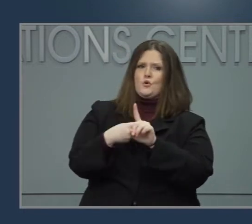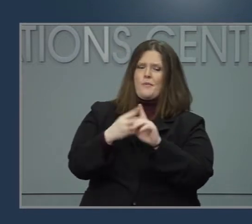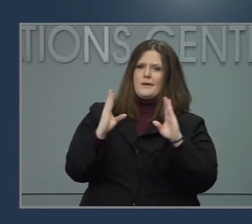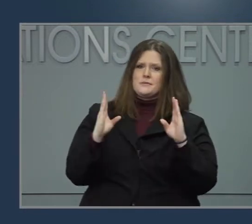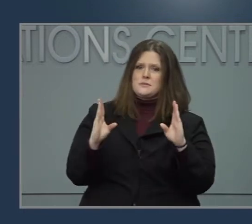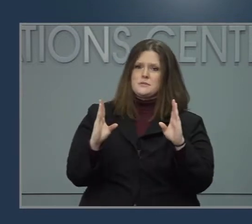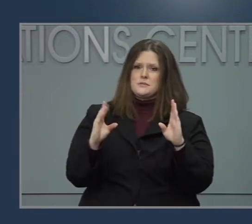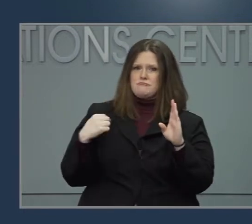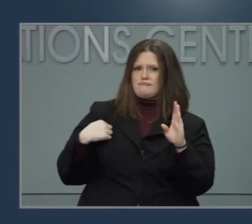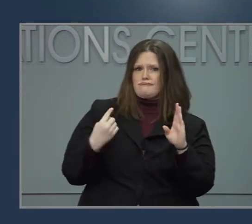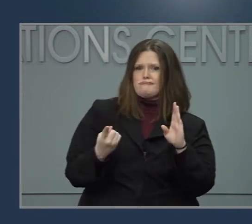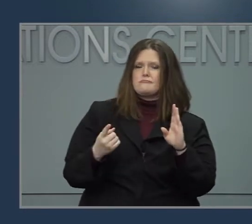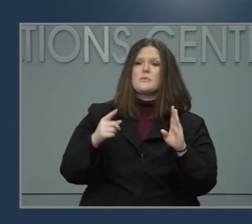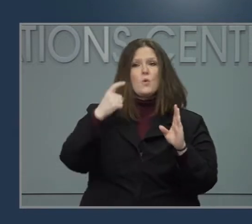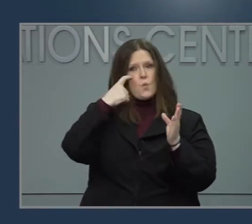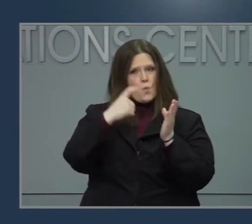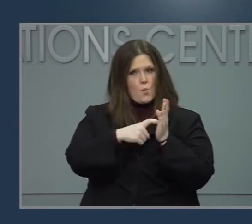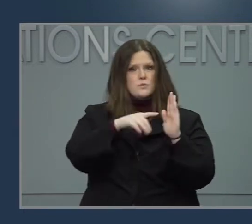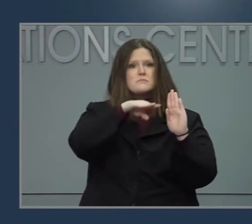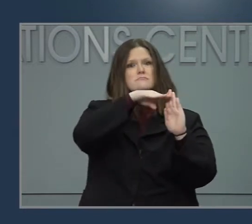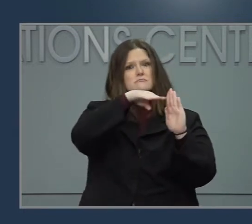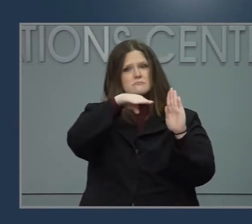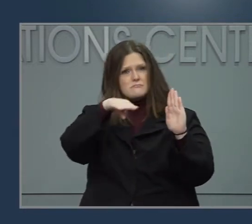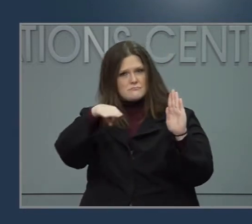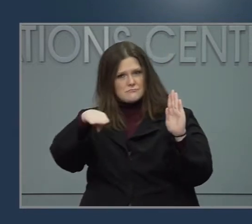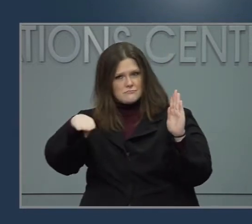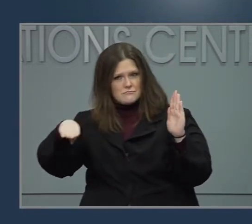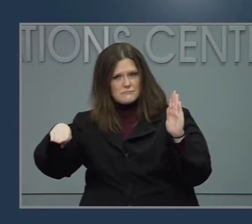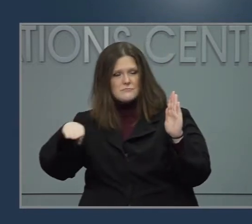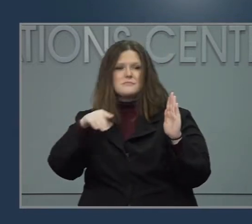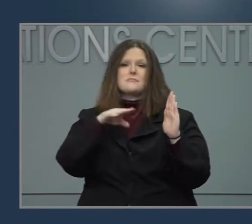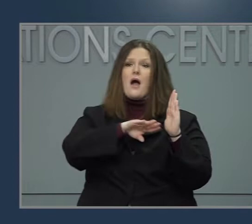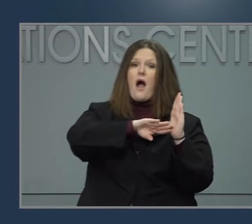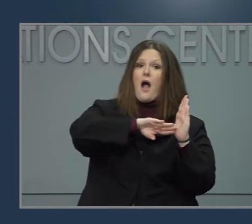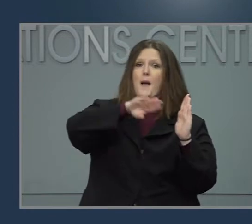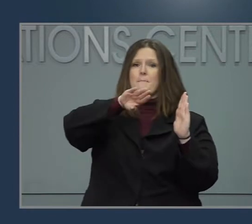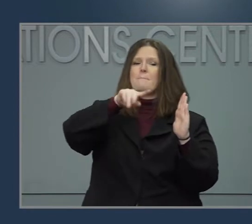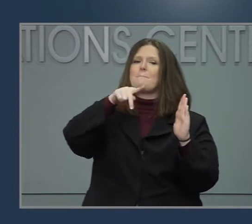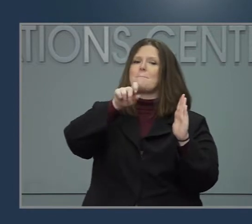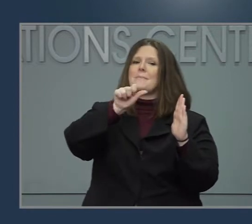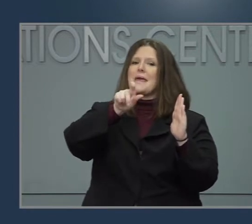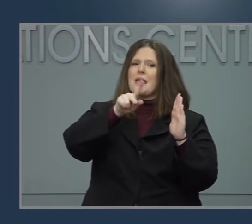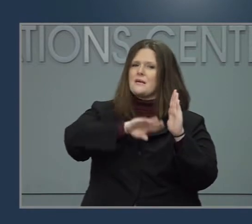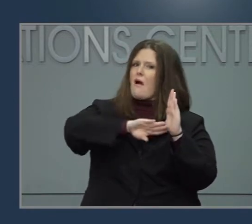pueden ver que los casos han estado bajando desde su punto máximo el diez de enero.